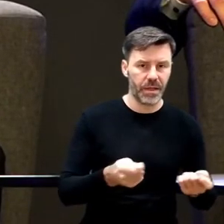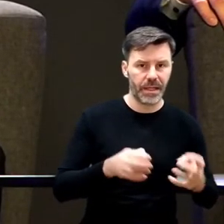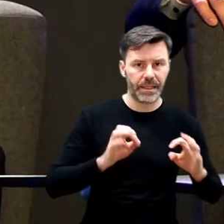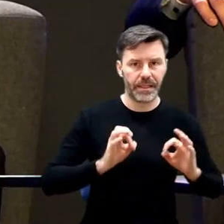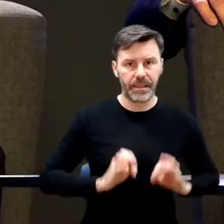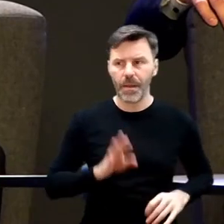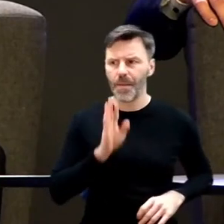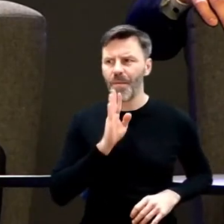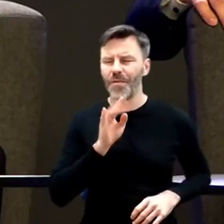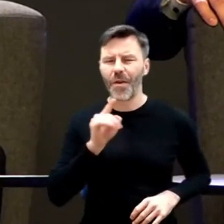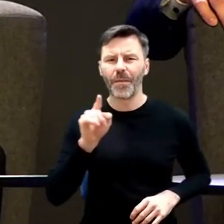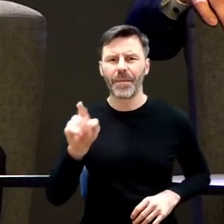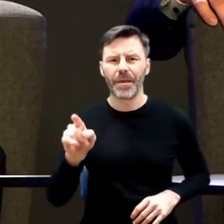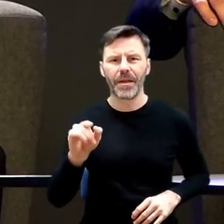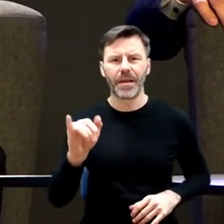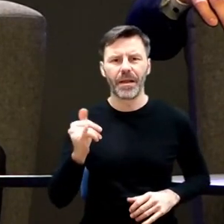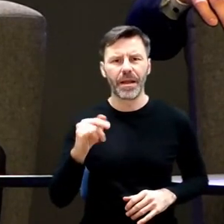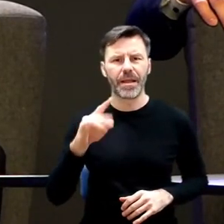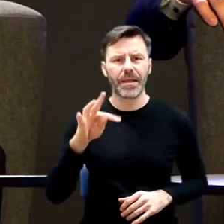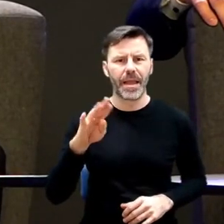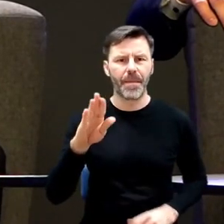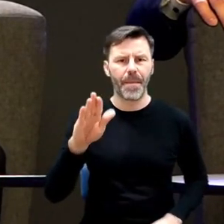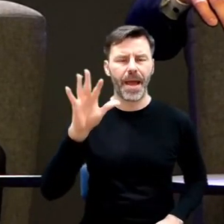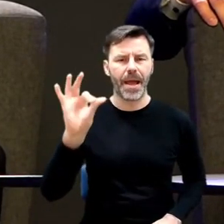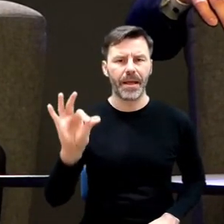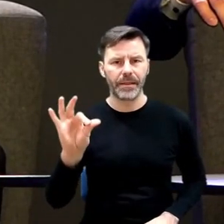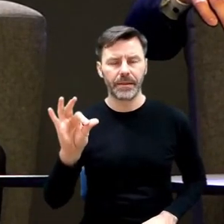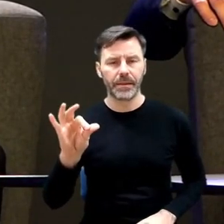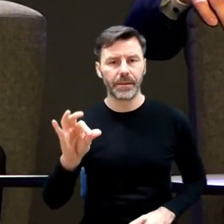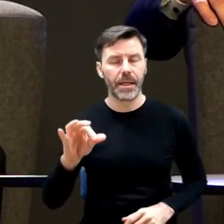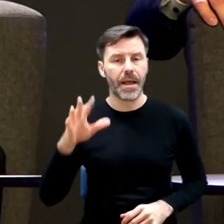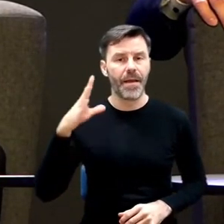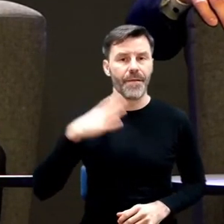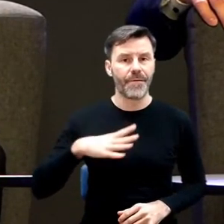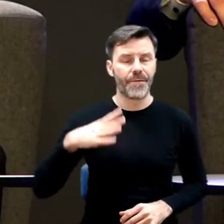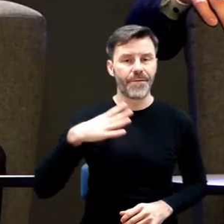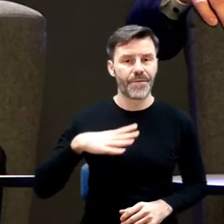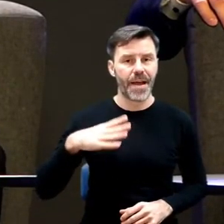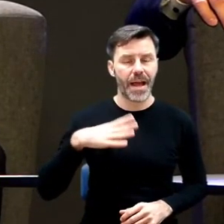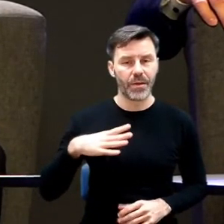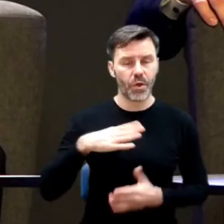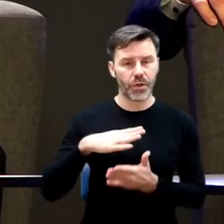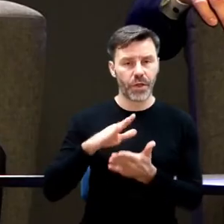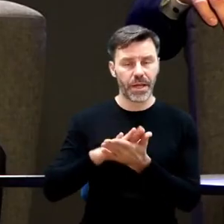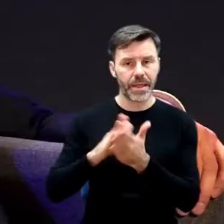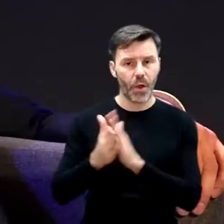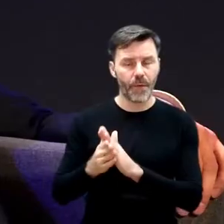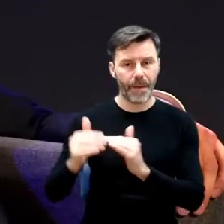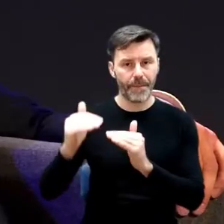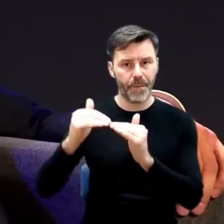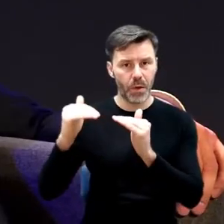w TBS-ach poniżej wartości rynkowej tego mieszkania. Takich rzeczy też nie ma.